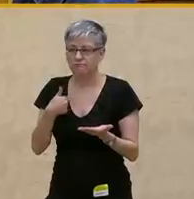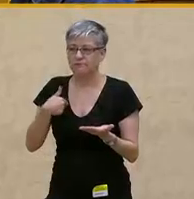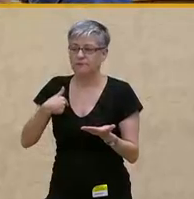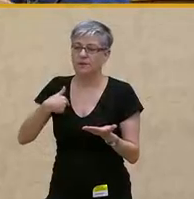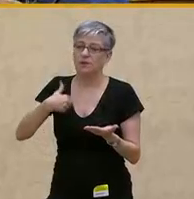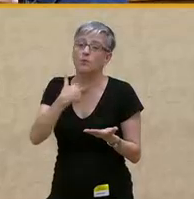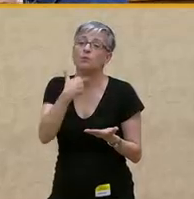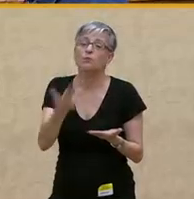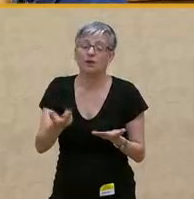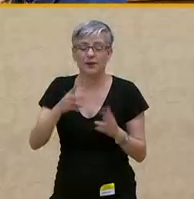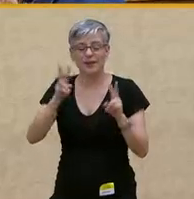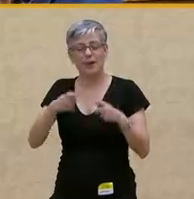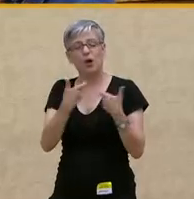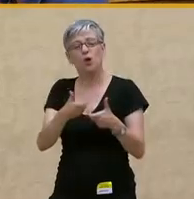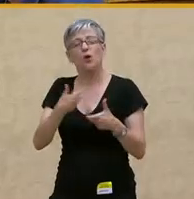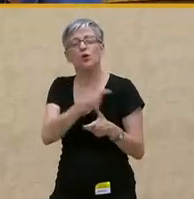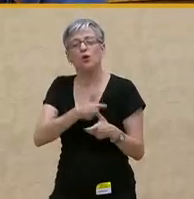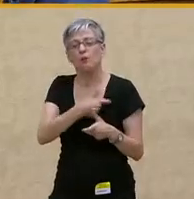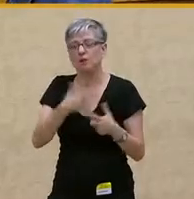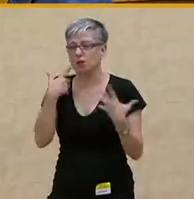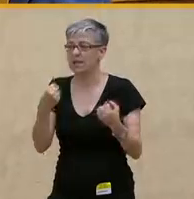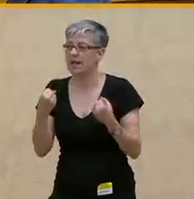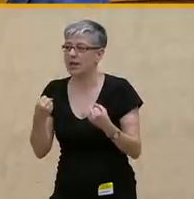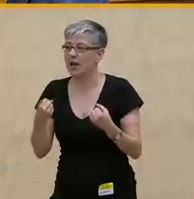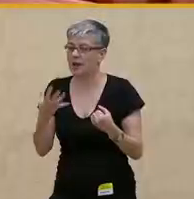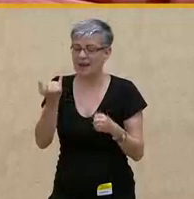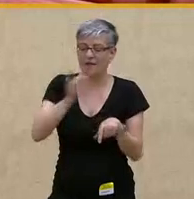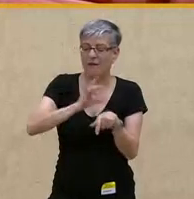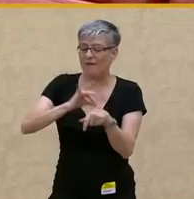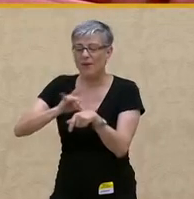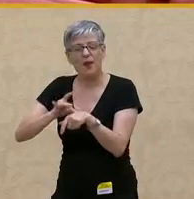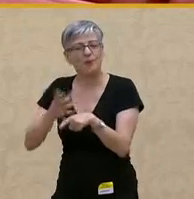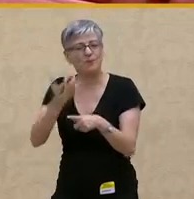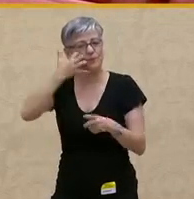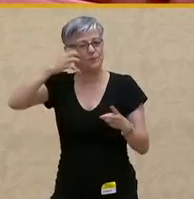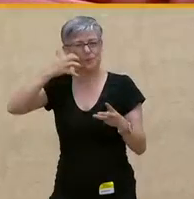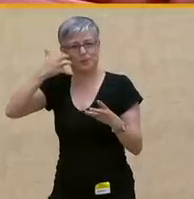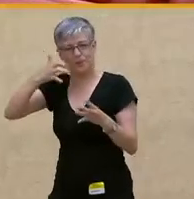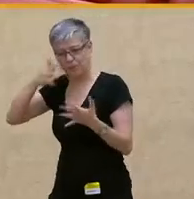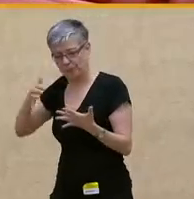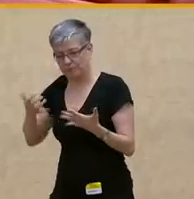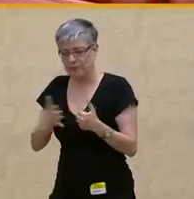de la comisión. Donde hemos visto que muchas enfermedades raras, competencia de sanidad,